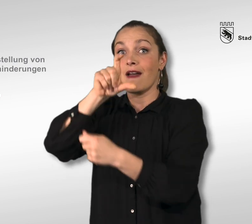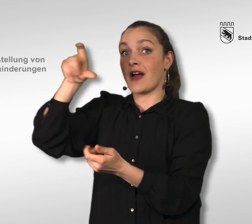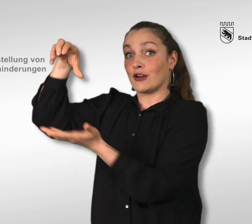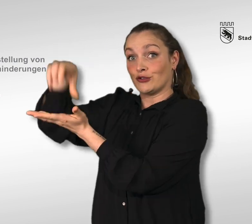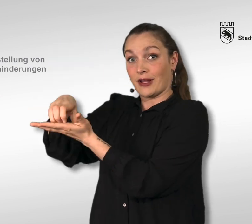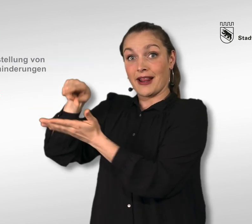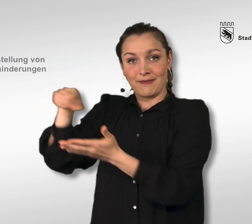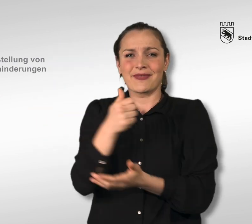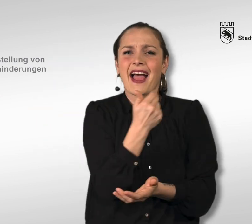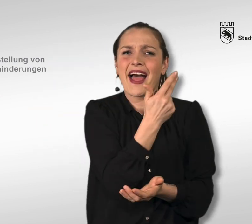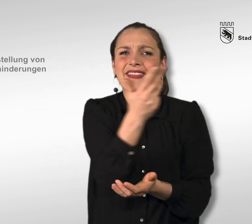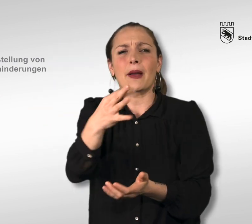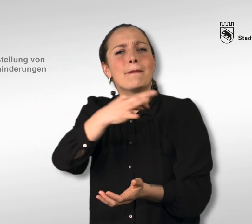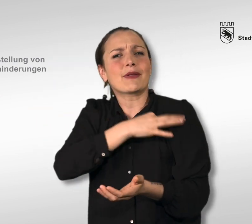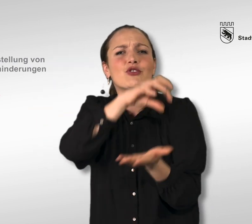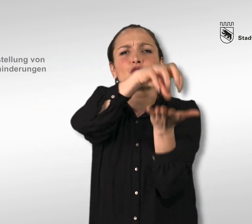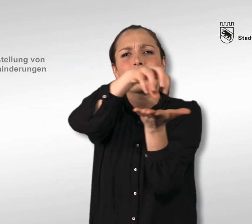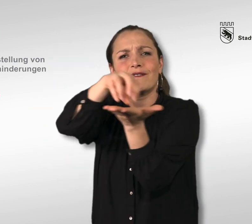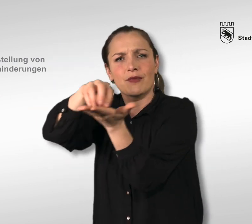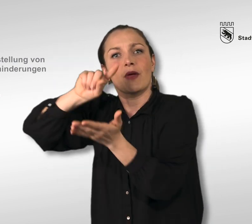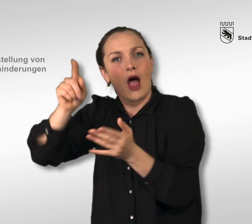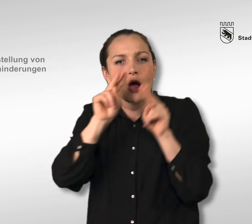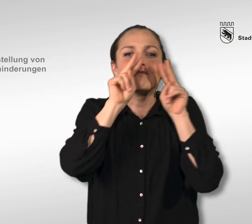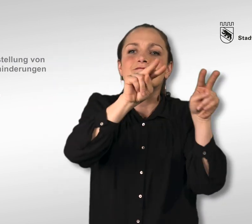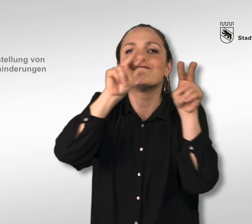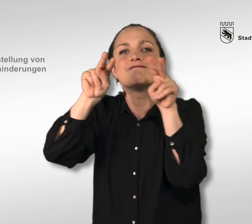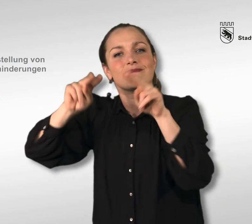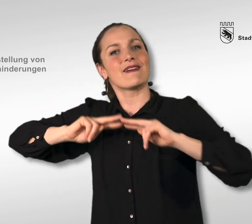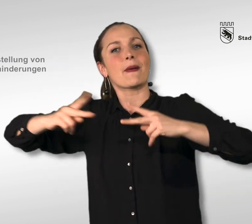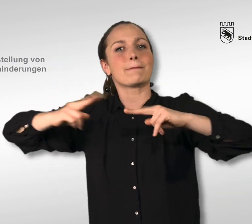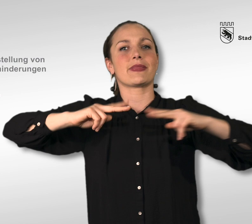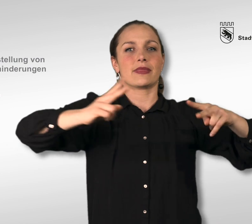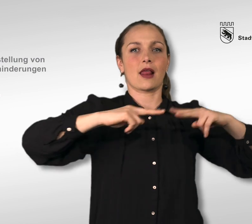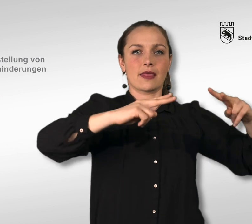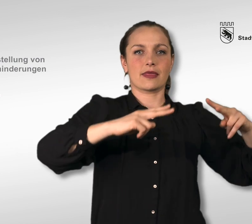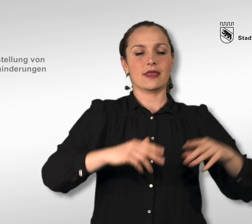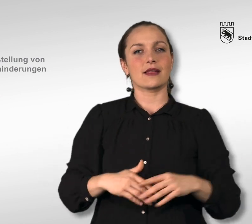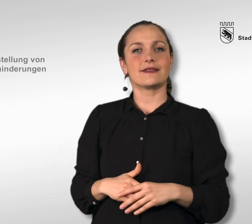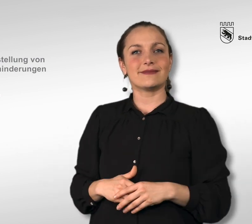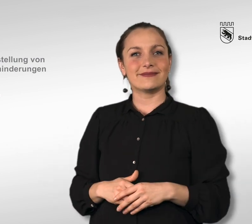Die Fachstelle kann auf Wunsch auch vermitteln, wenn andere Verwaltungsstellen der Stadt Bern betroffen sind.